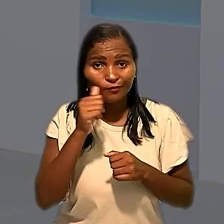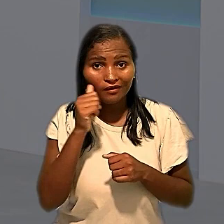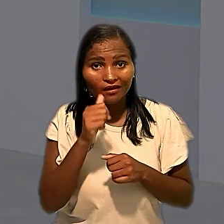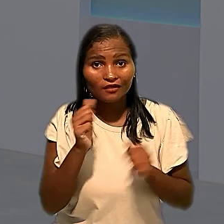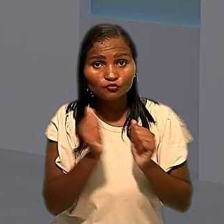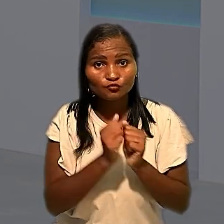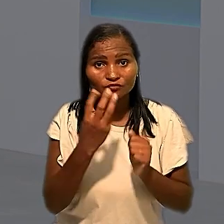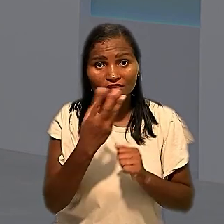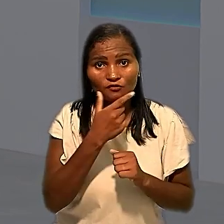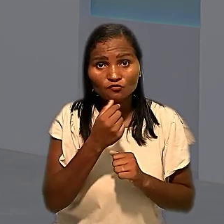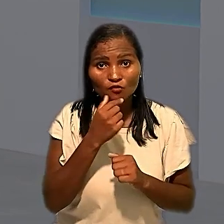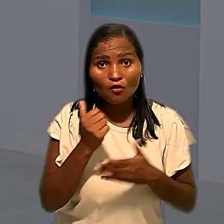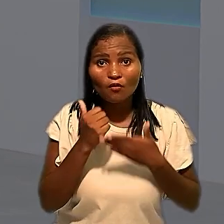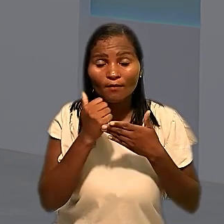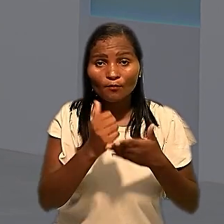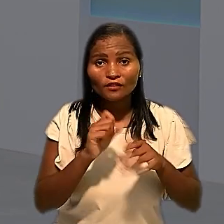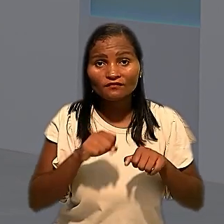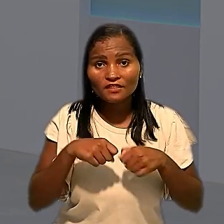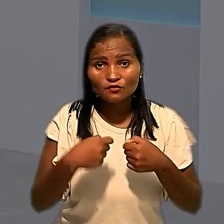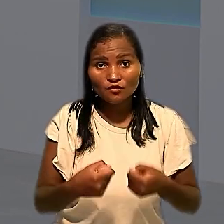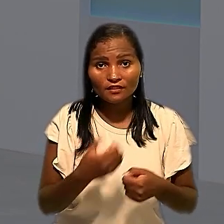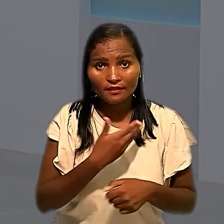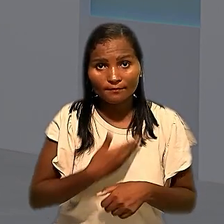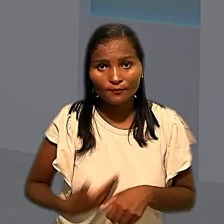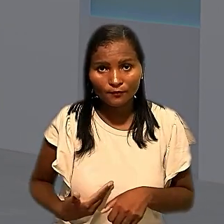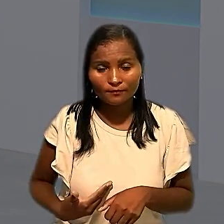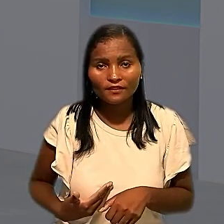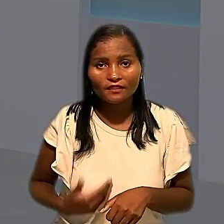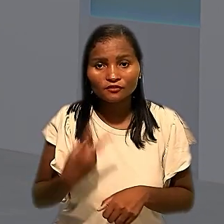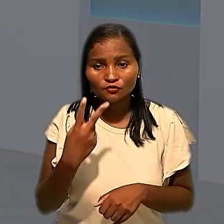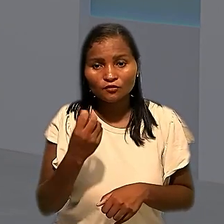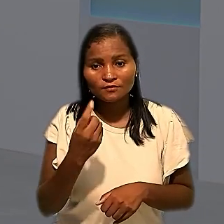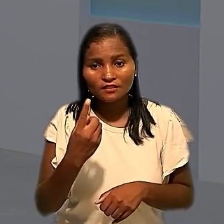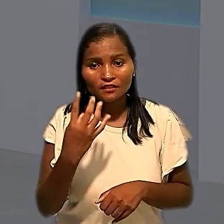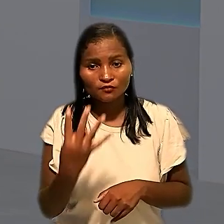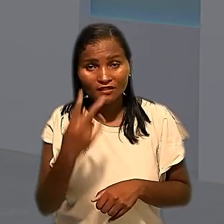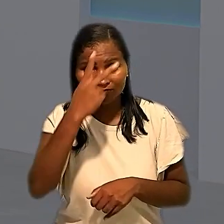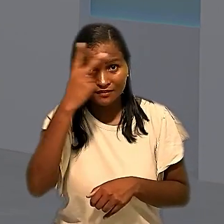com o apoio da Defensoria Pública da União. Em 2014, os estrangeiros foram resgatados